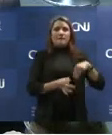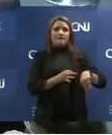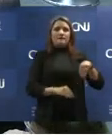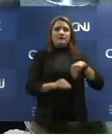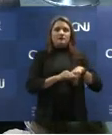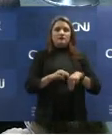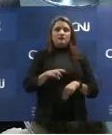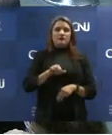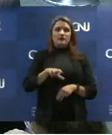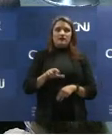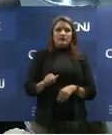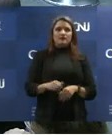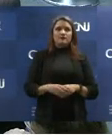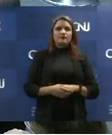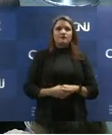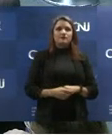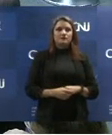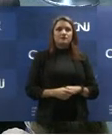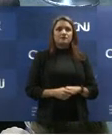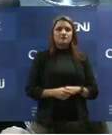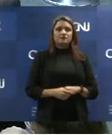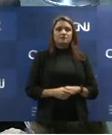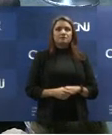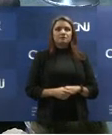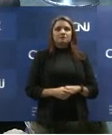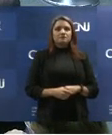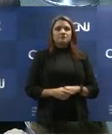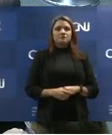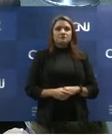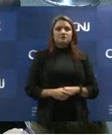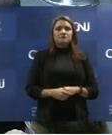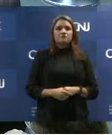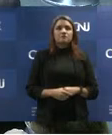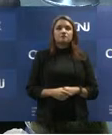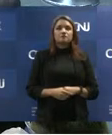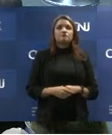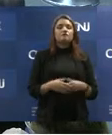Jane Granzoto. Como vota a Vossa Excelência, o conselheiro Márcio Luiz Freitas?